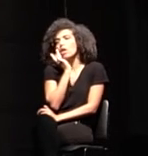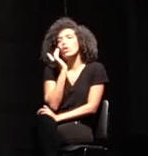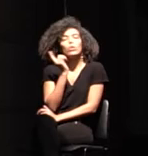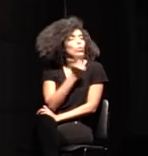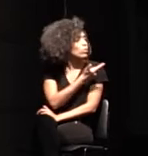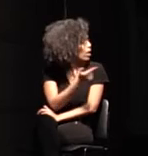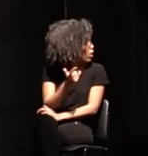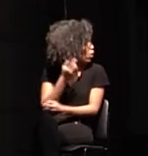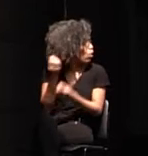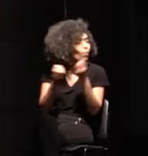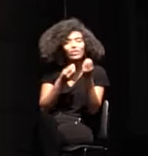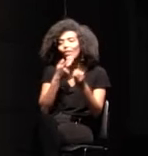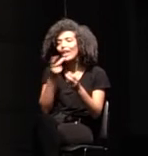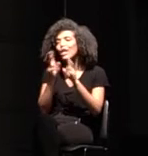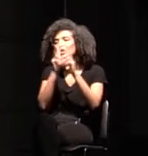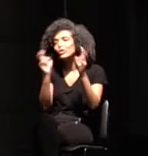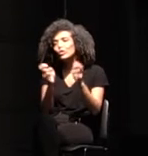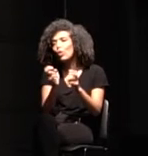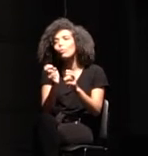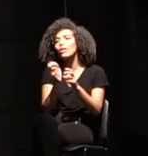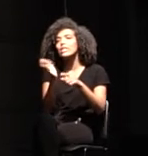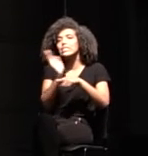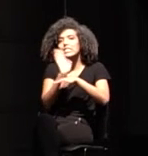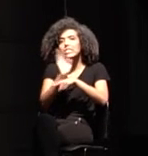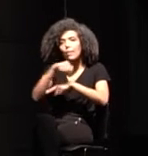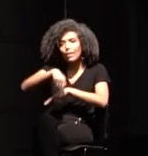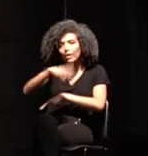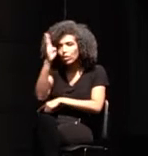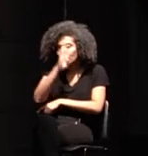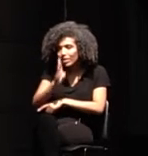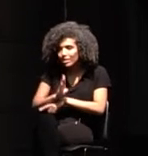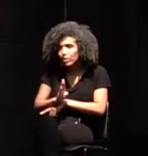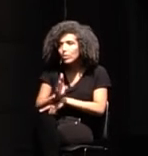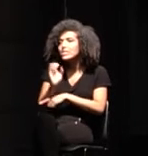da curadoria de cinema no Brasil sem citar Maria Chiaretti,